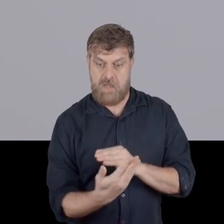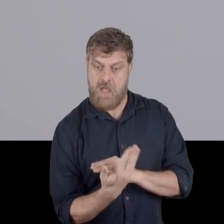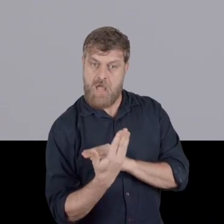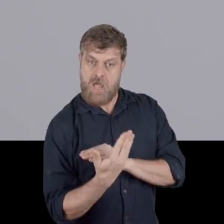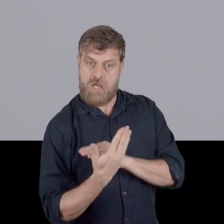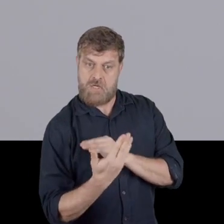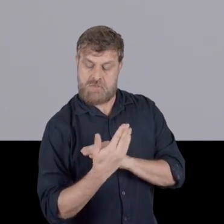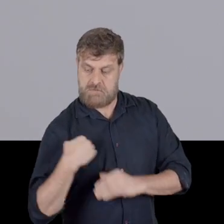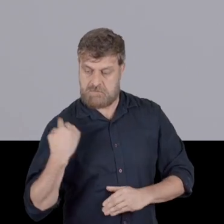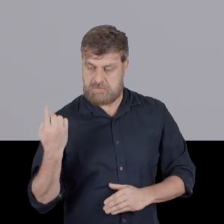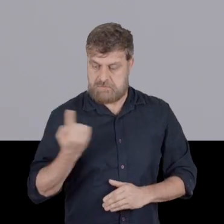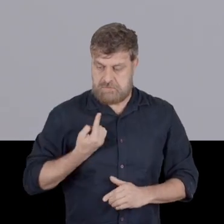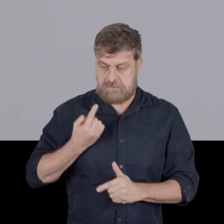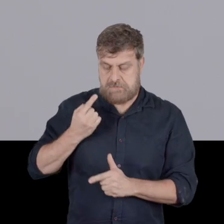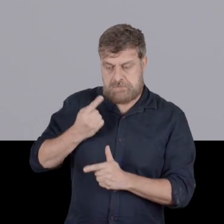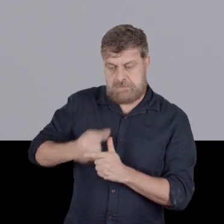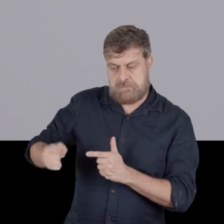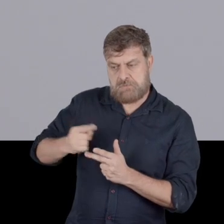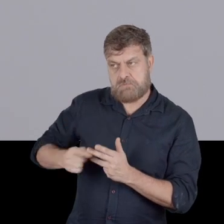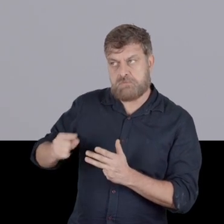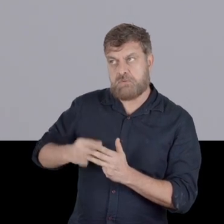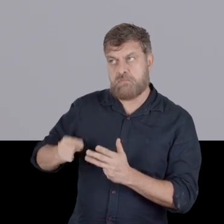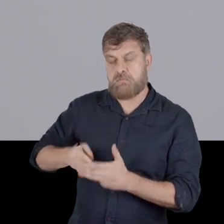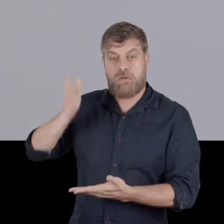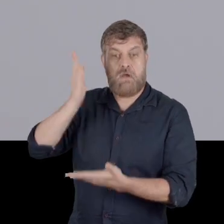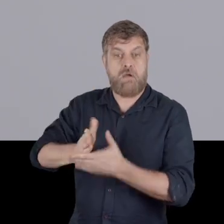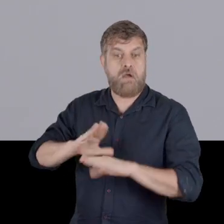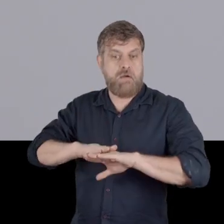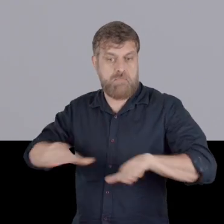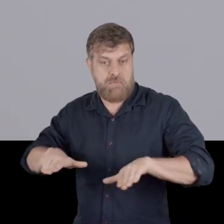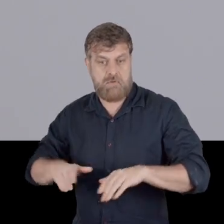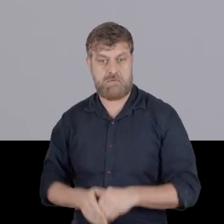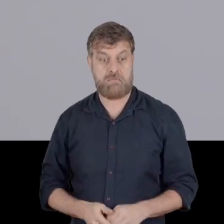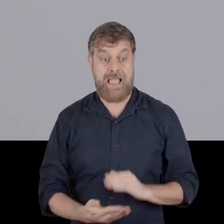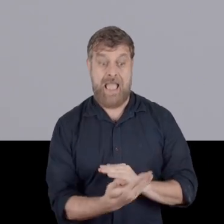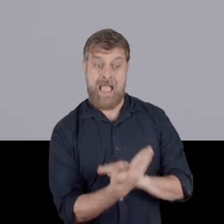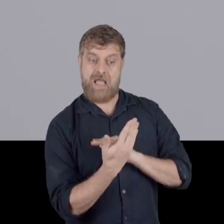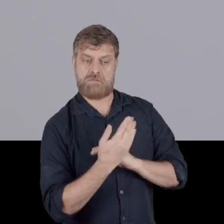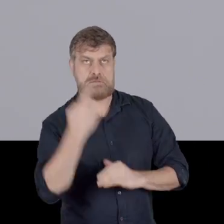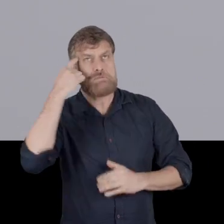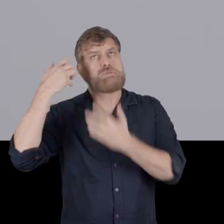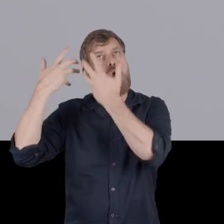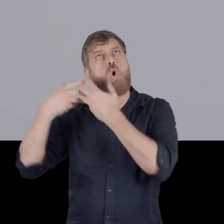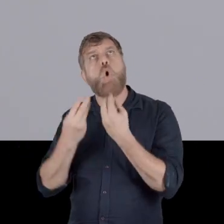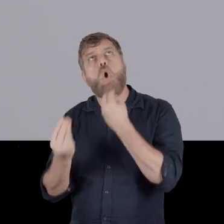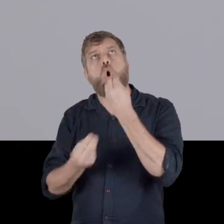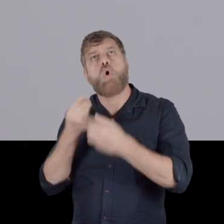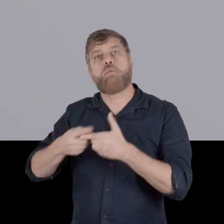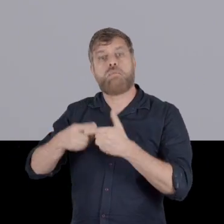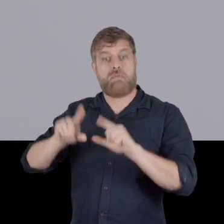vir somar com a humanidade para resolver nossos problemas, pra ajudar a gente resolver os nossos problemas.